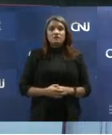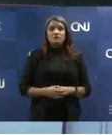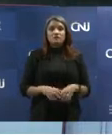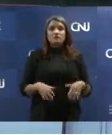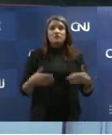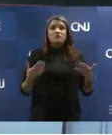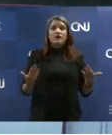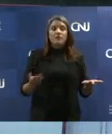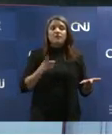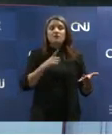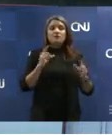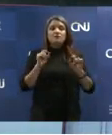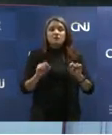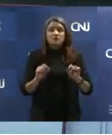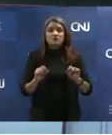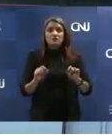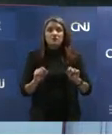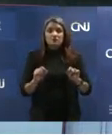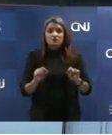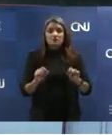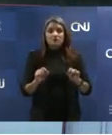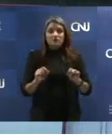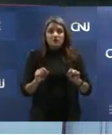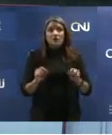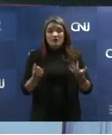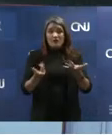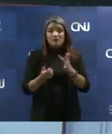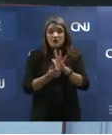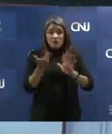irregular de presos e de esse preço, neste caso,